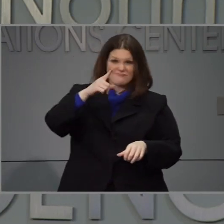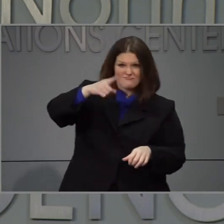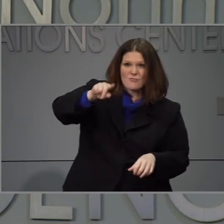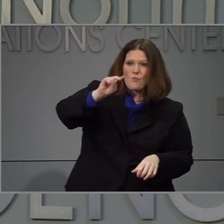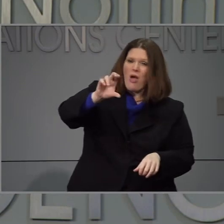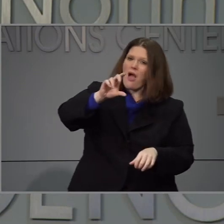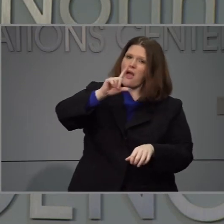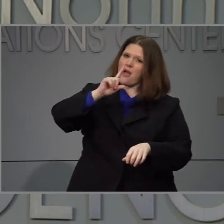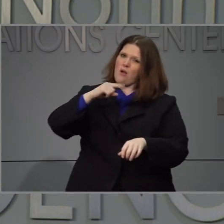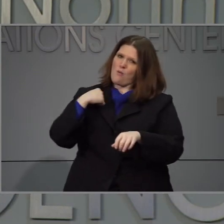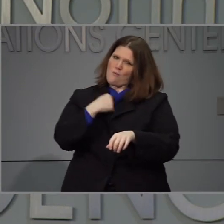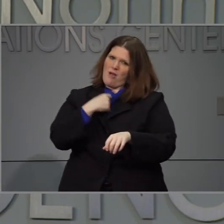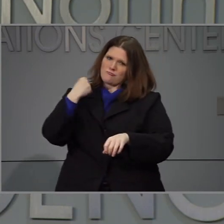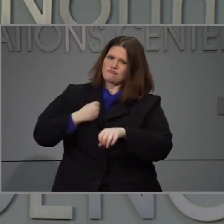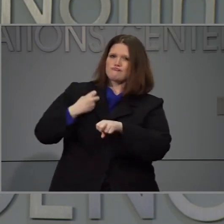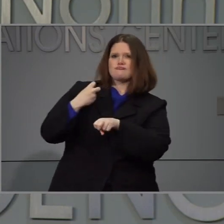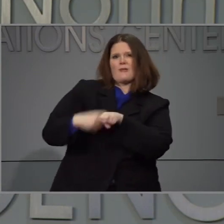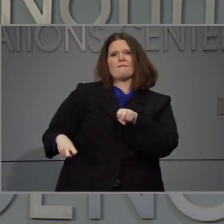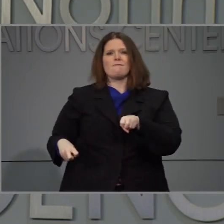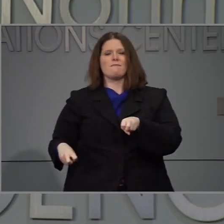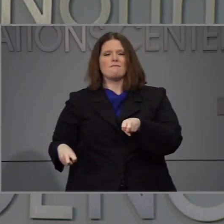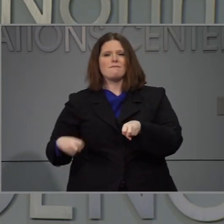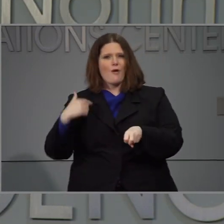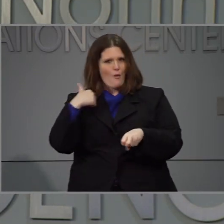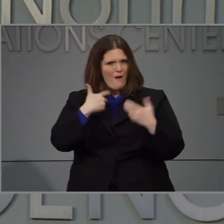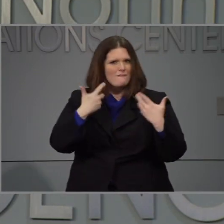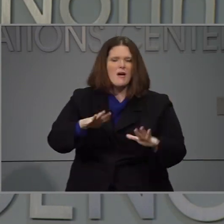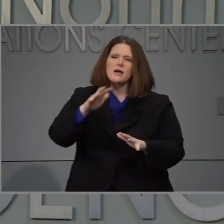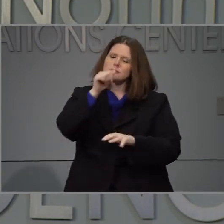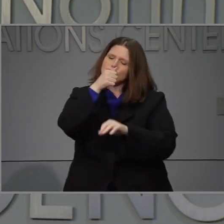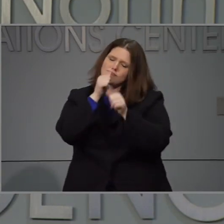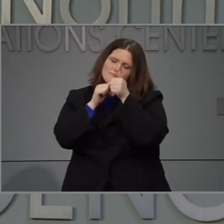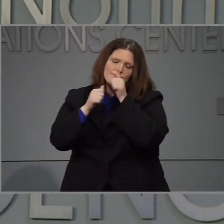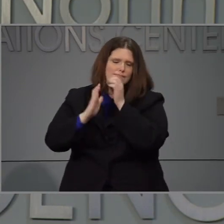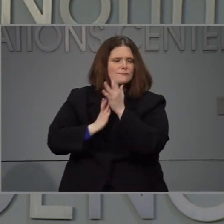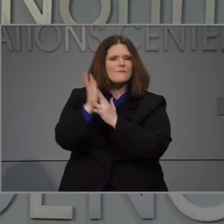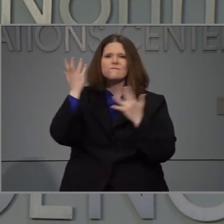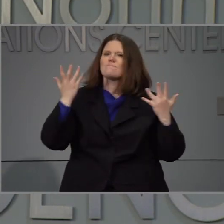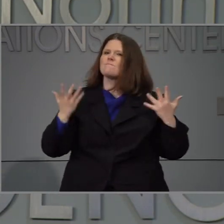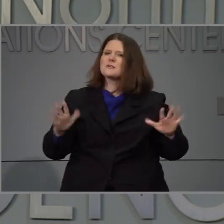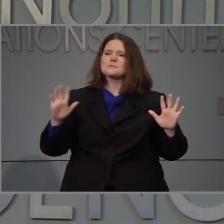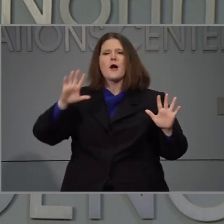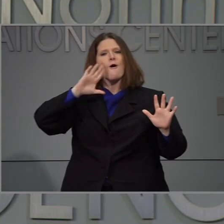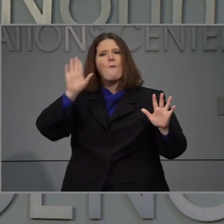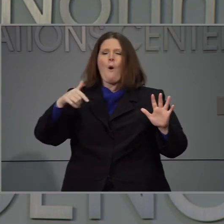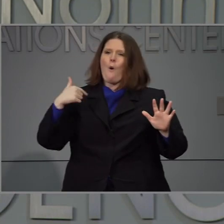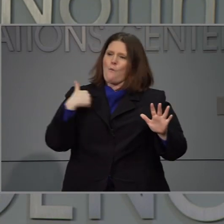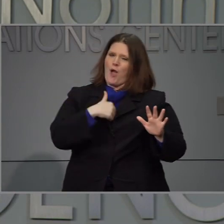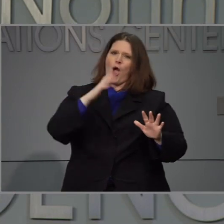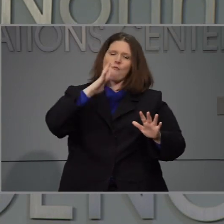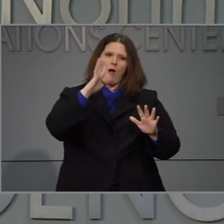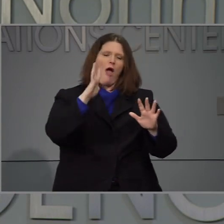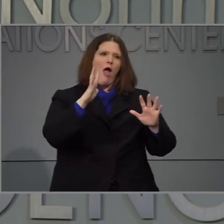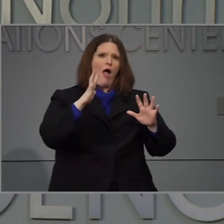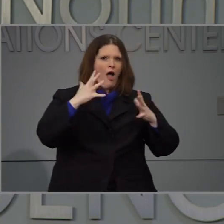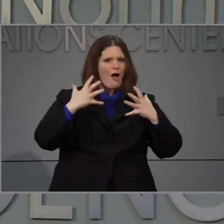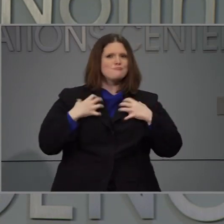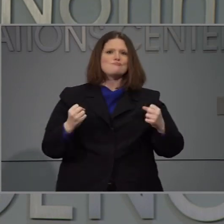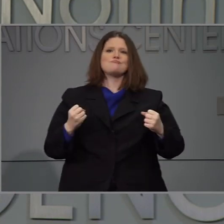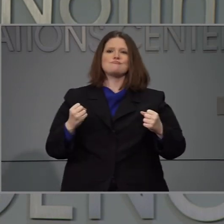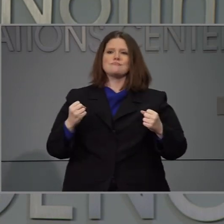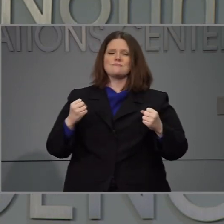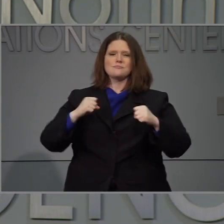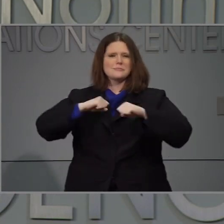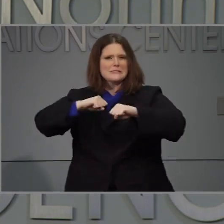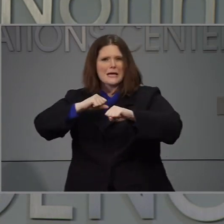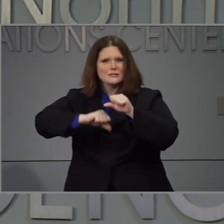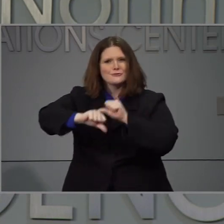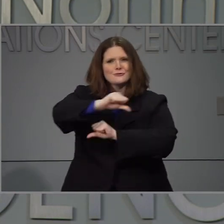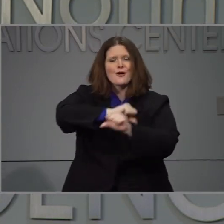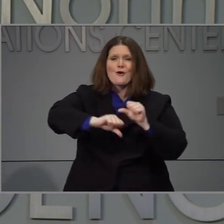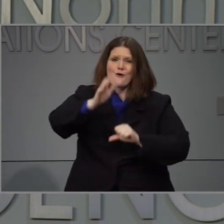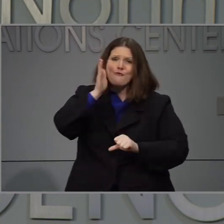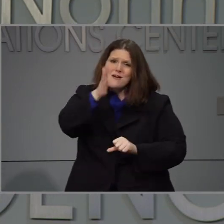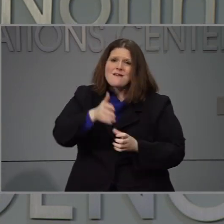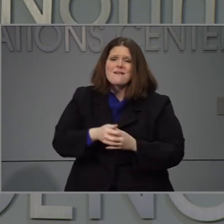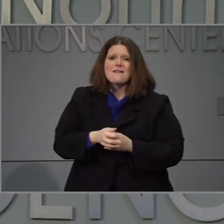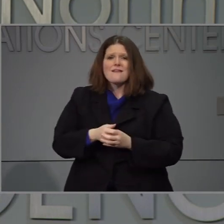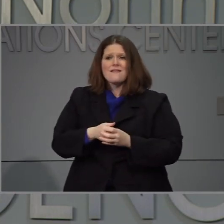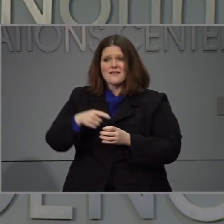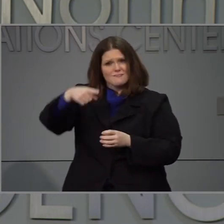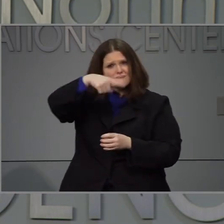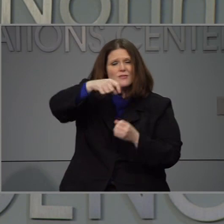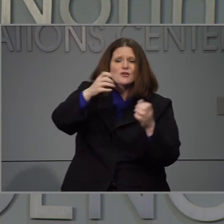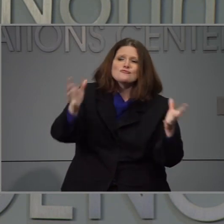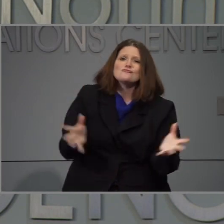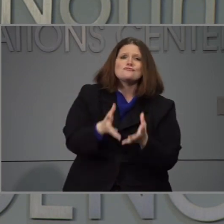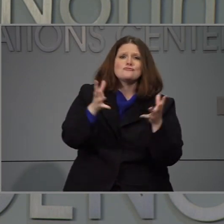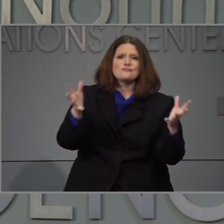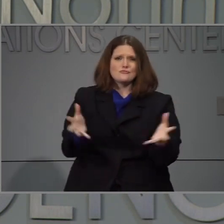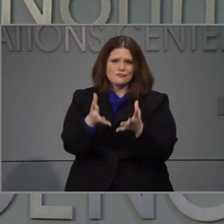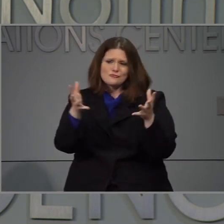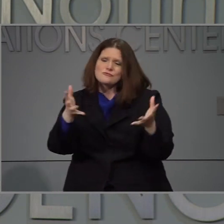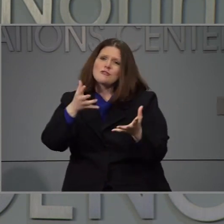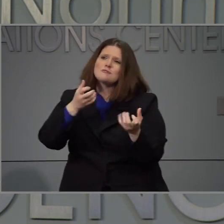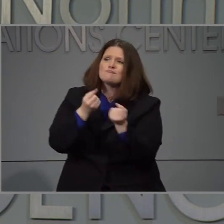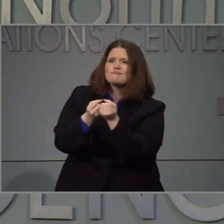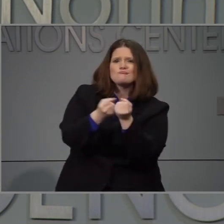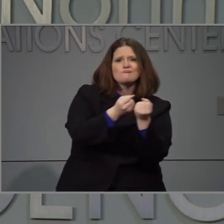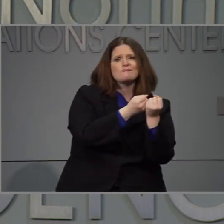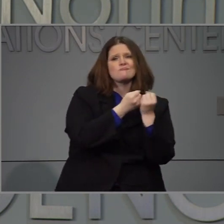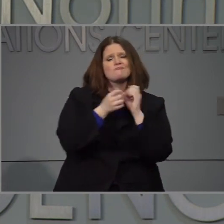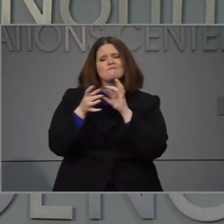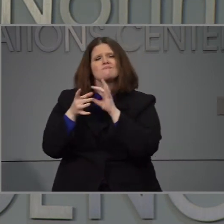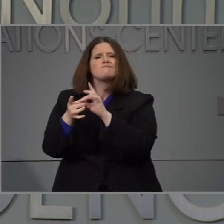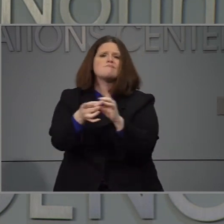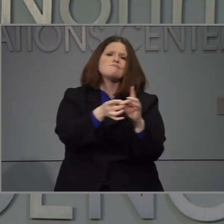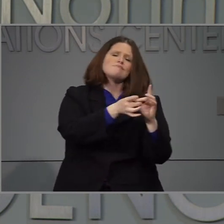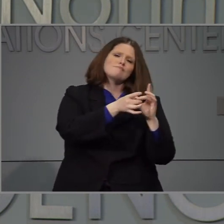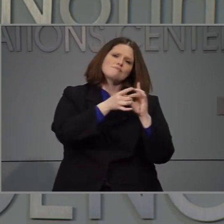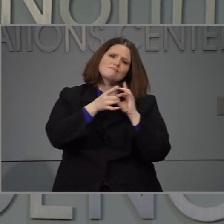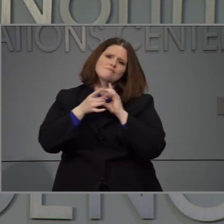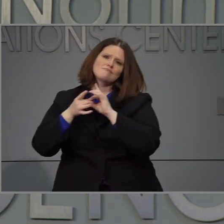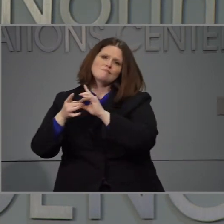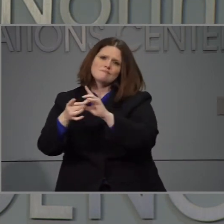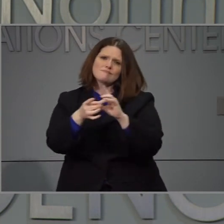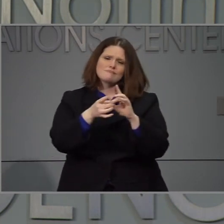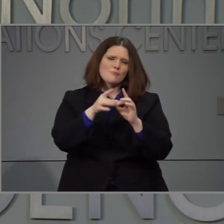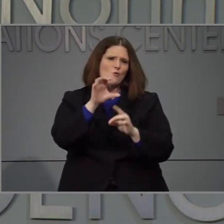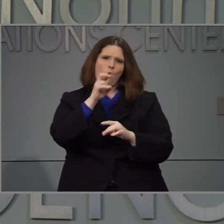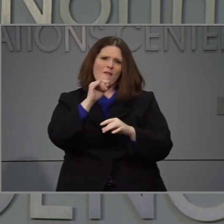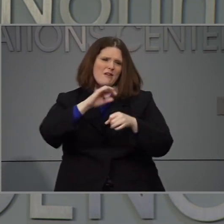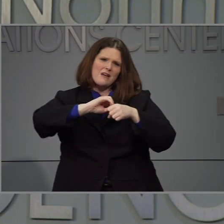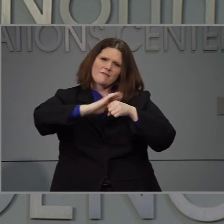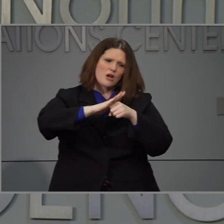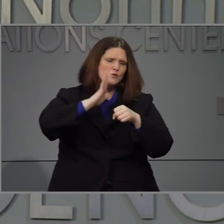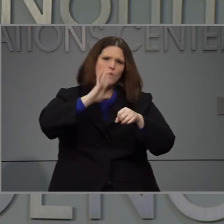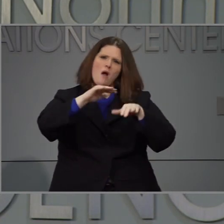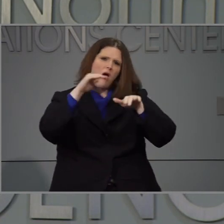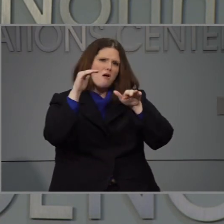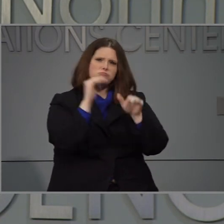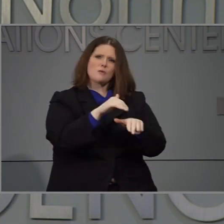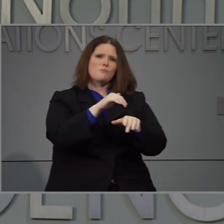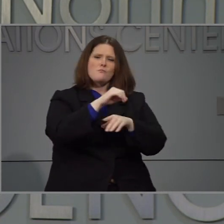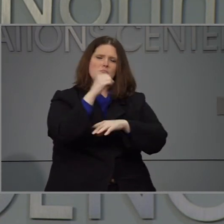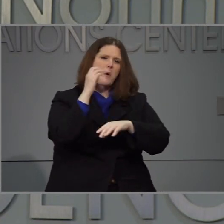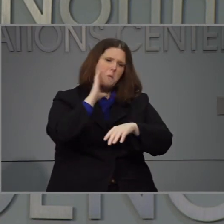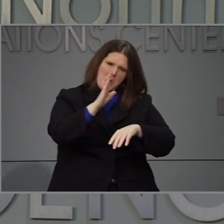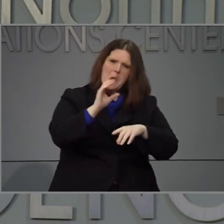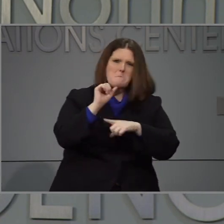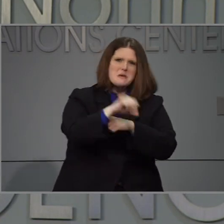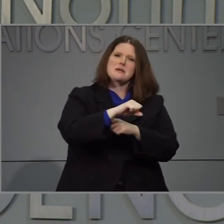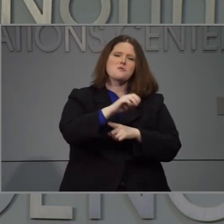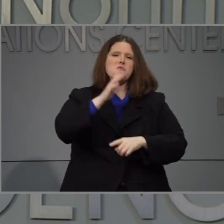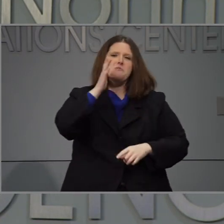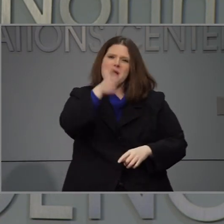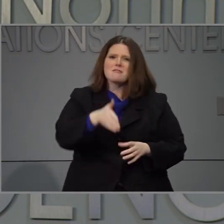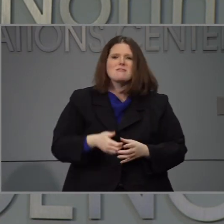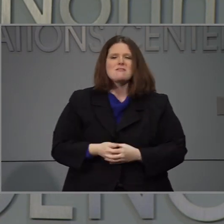virus ha hecho a este Estados. Nosotros somos muy fuertes y no